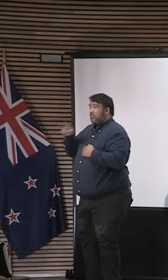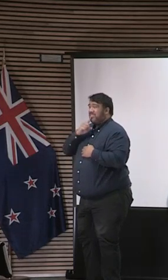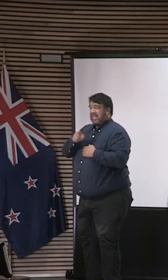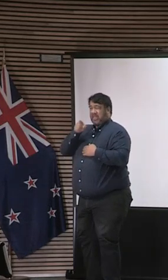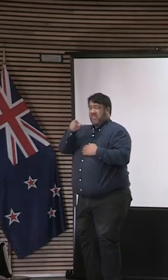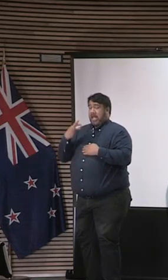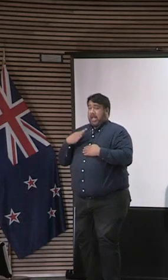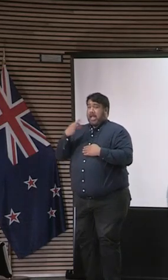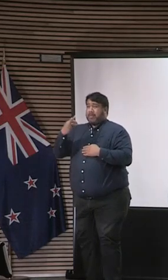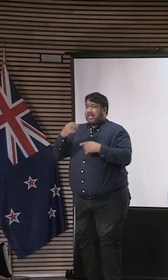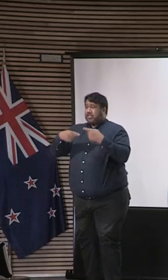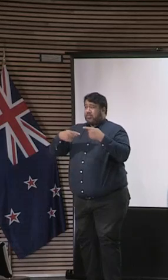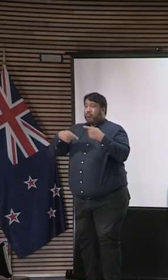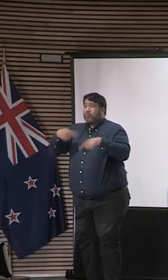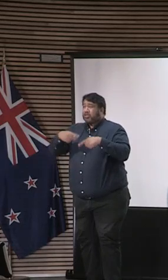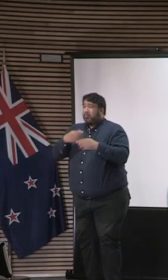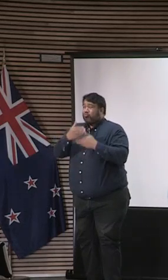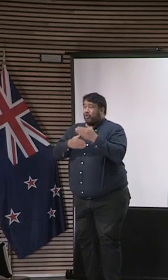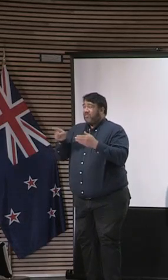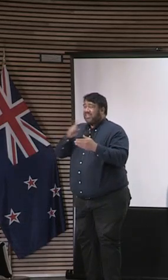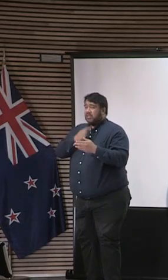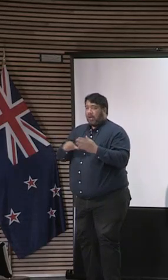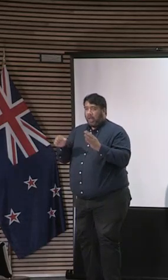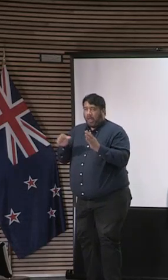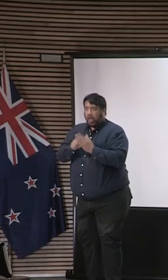ki te roopu kia, i te tiimata ka timata taatau ki te neke ki te Taumata Taumata 2, ki te tirotiro ano hoki, me te kite